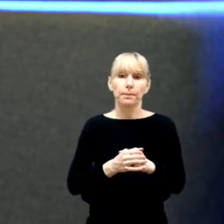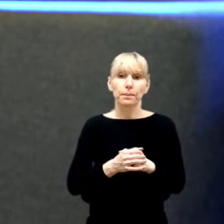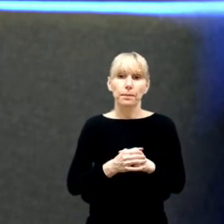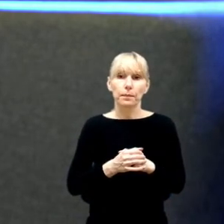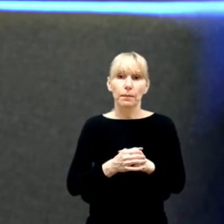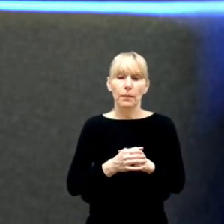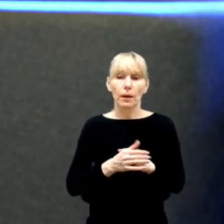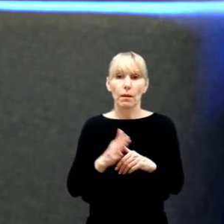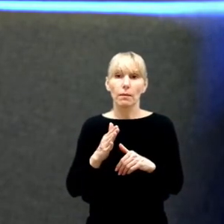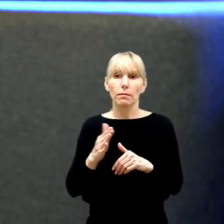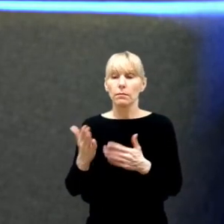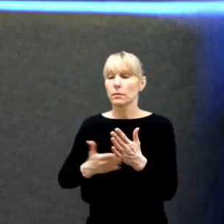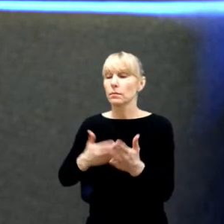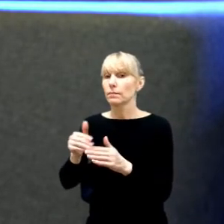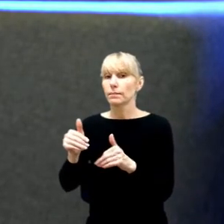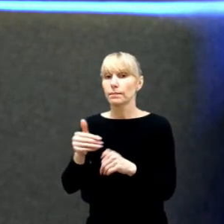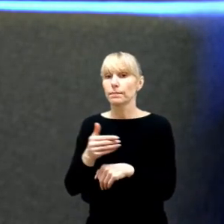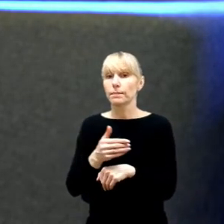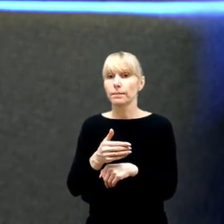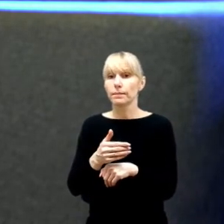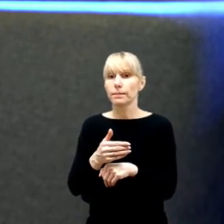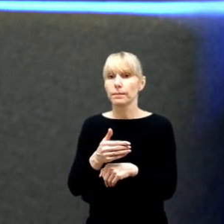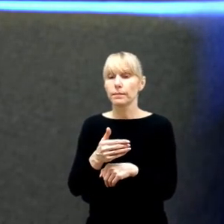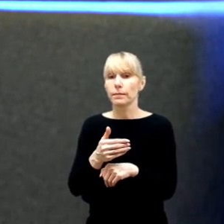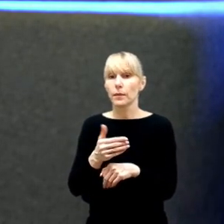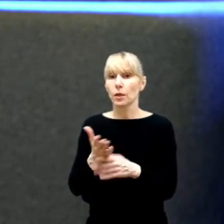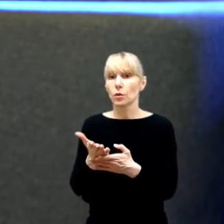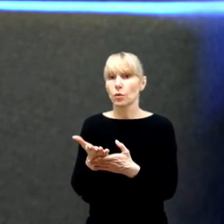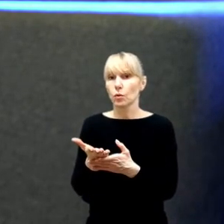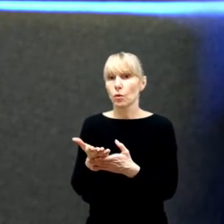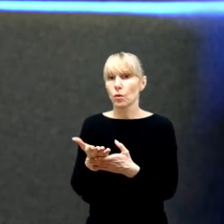okej, nie mamy opery, ale dojedziecie sobie pociągiem tutaj,